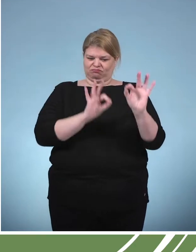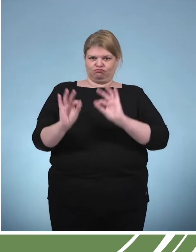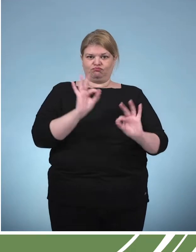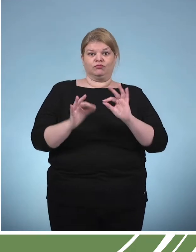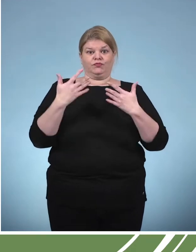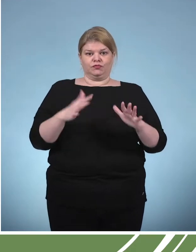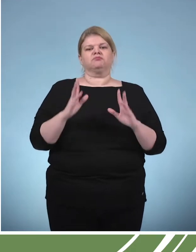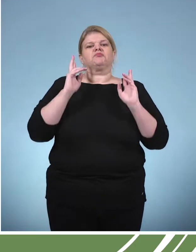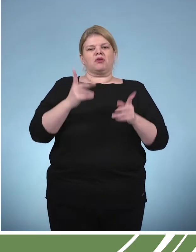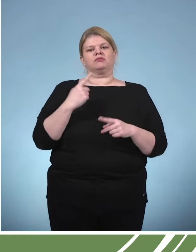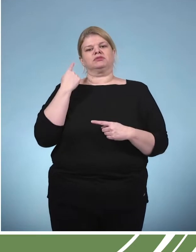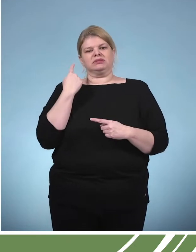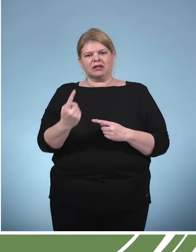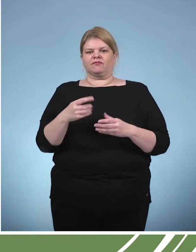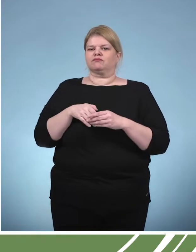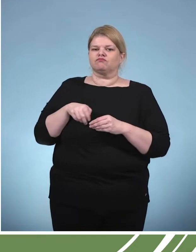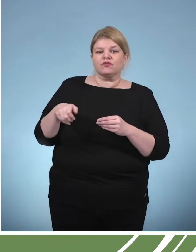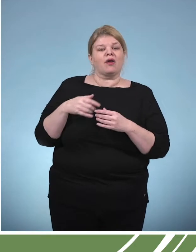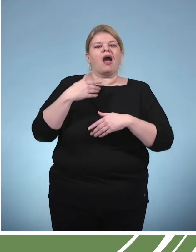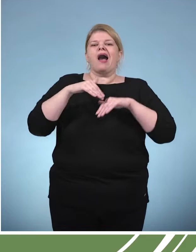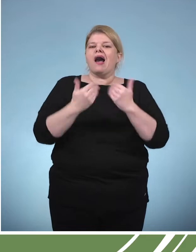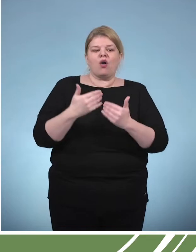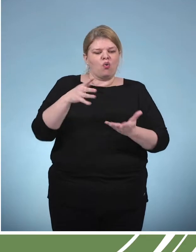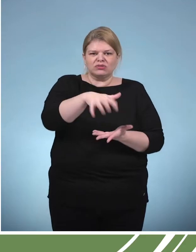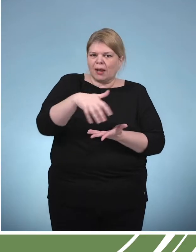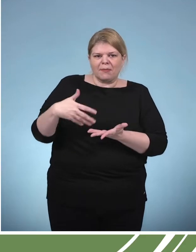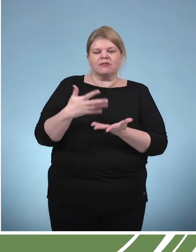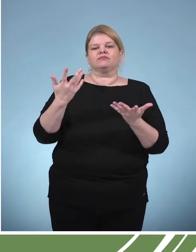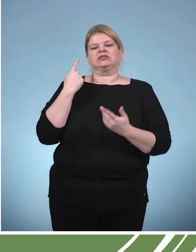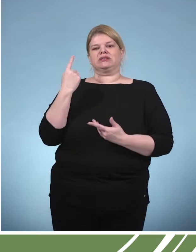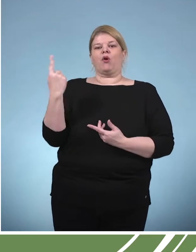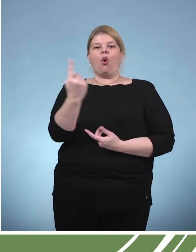beginnt die Sammelphase. Die Teilnehmenden gehen auf eine kleine Reise durch den Raum